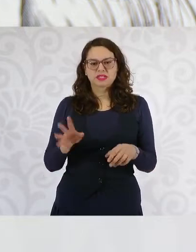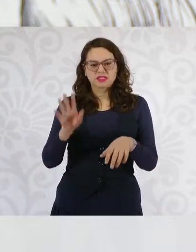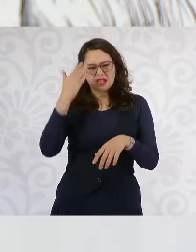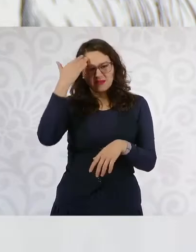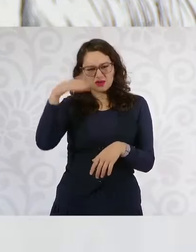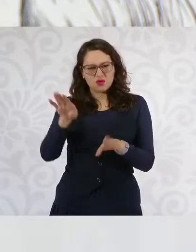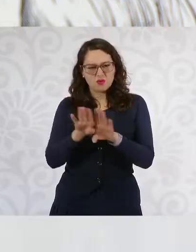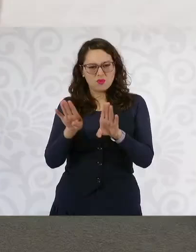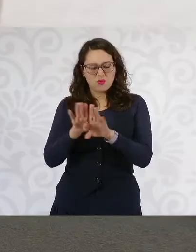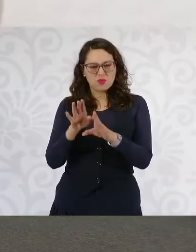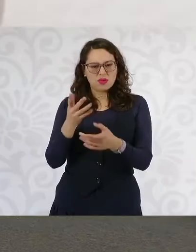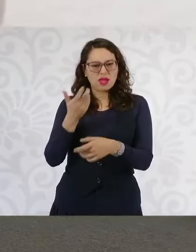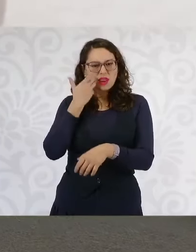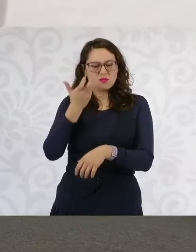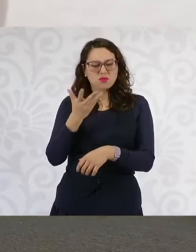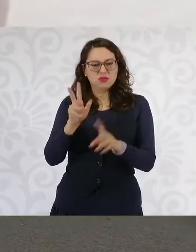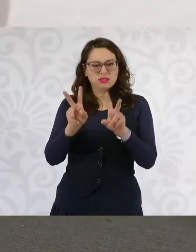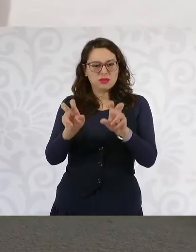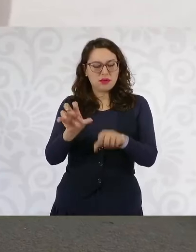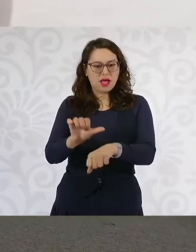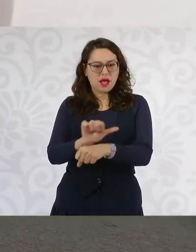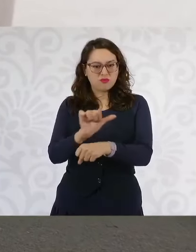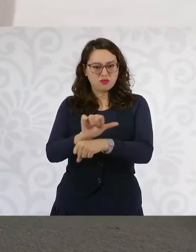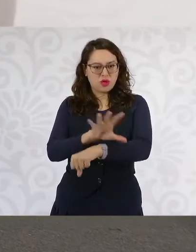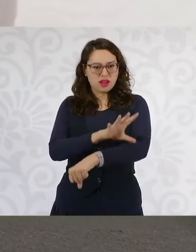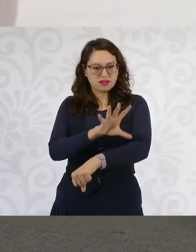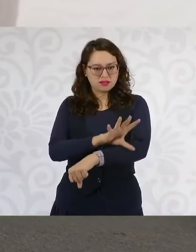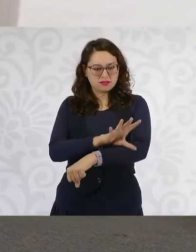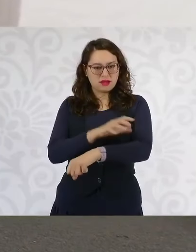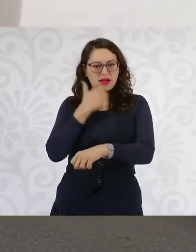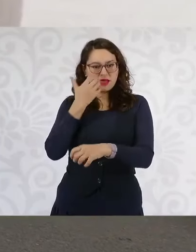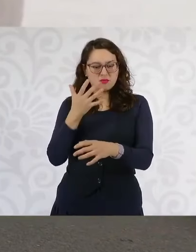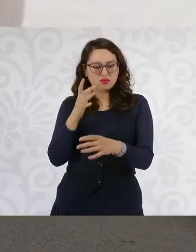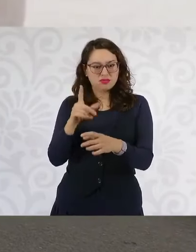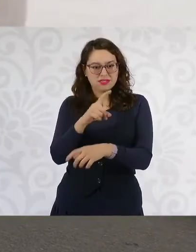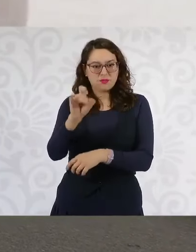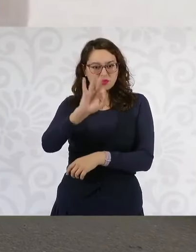queremos construir 100% mexicanos ya está el proyecto la estrategia y se